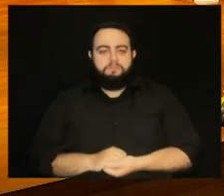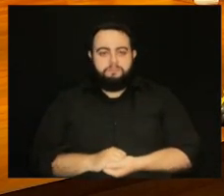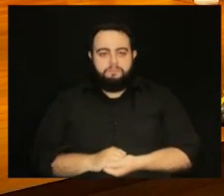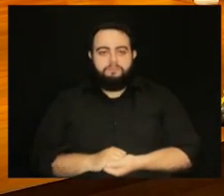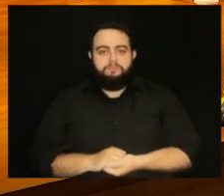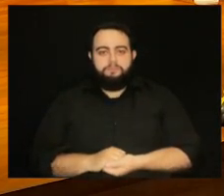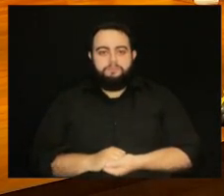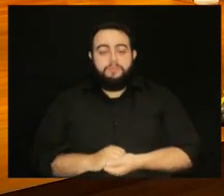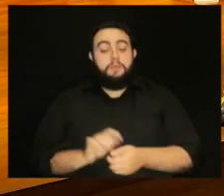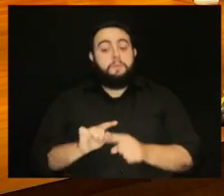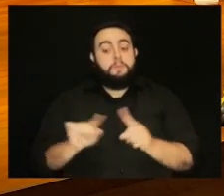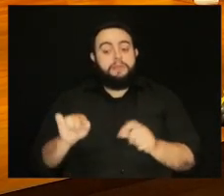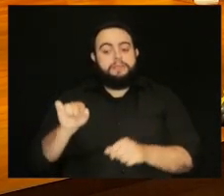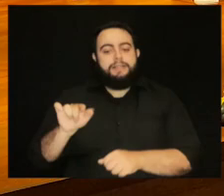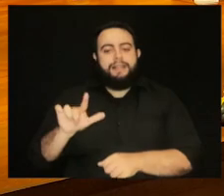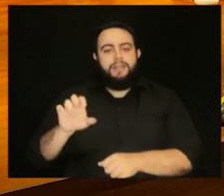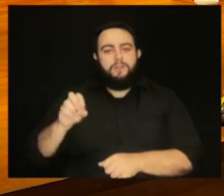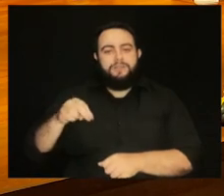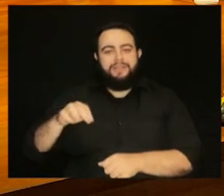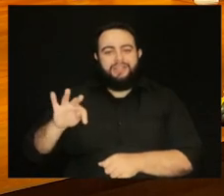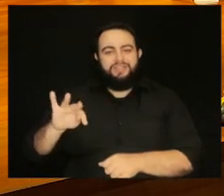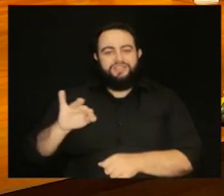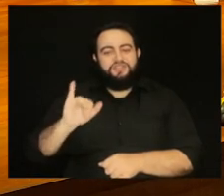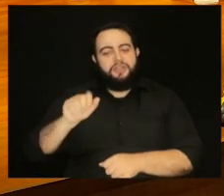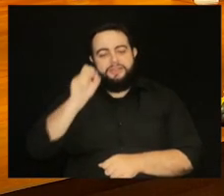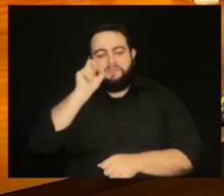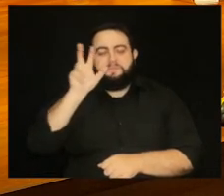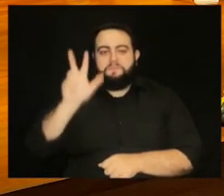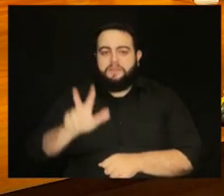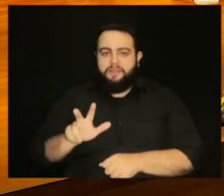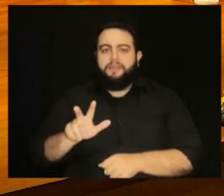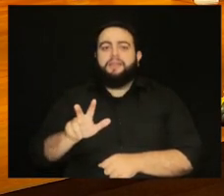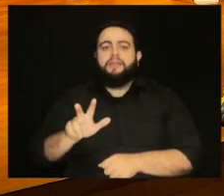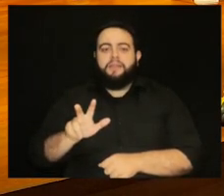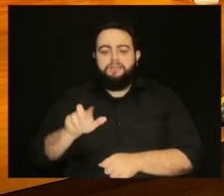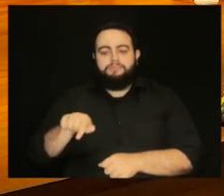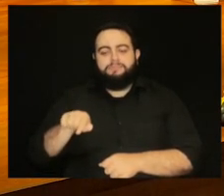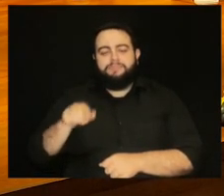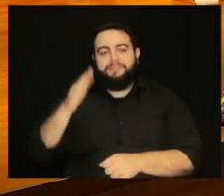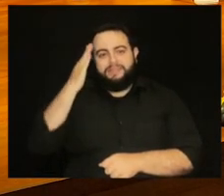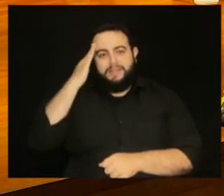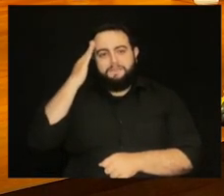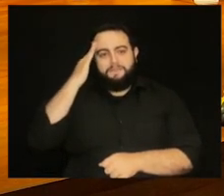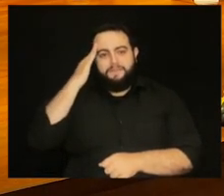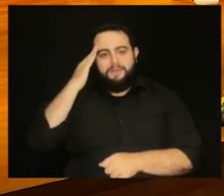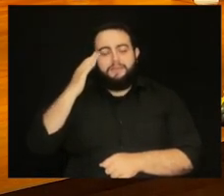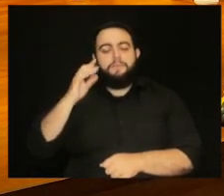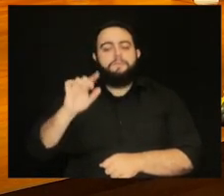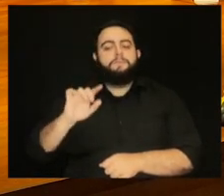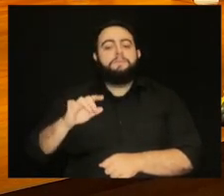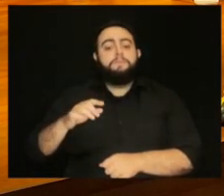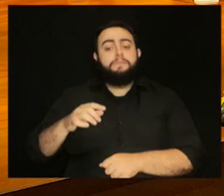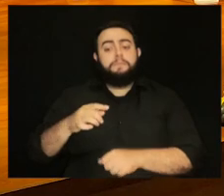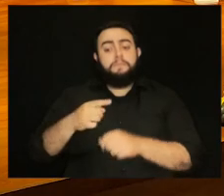Leonetti era esperto né assim ele sabia que músico é um bicho vaidoso e que o músico